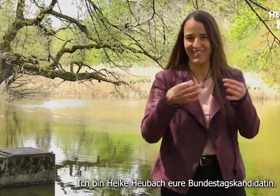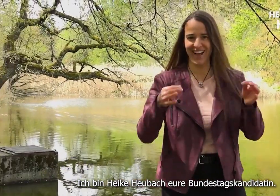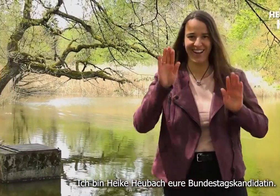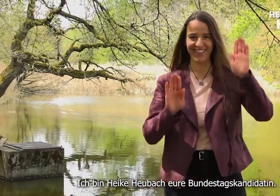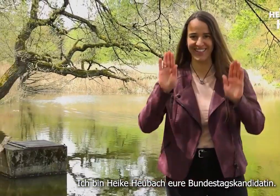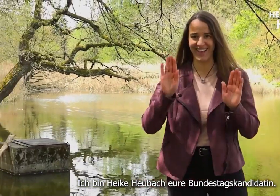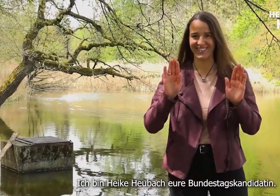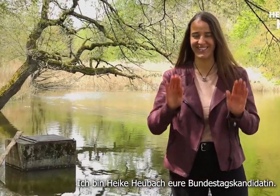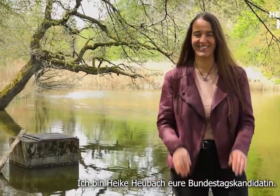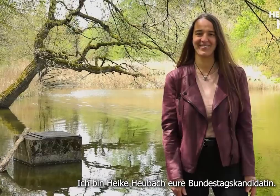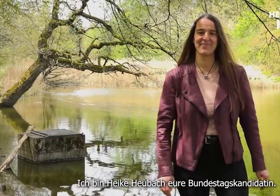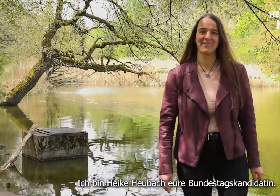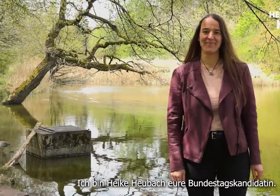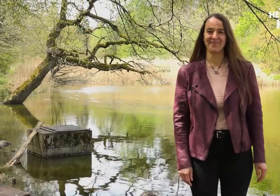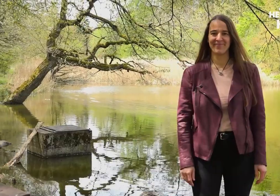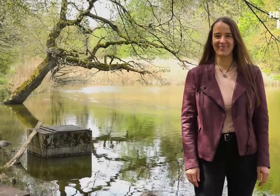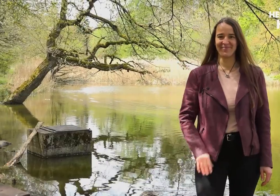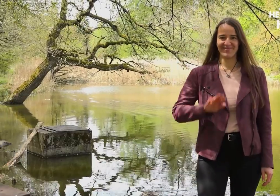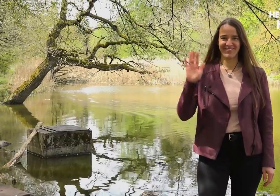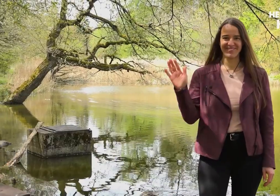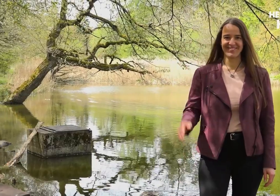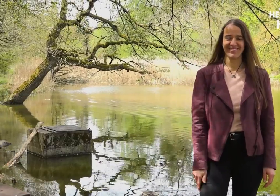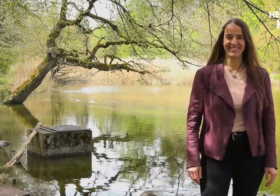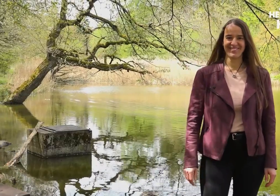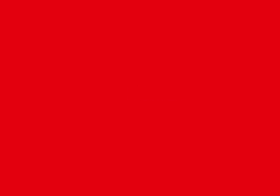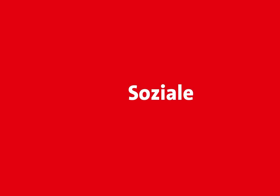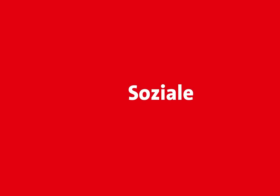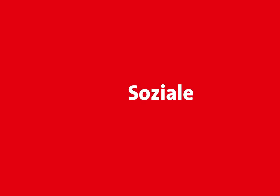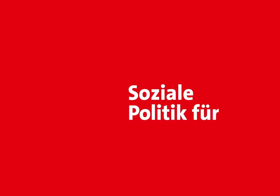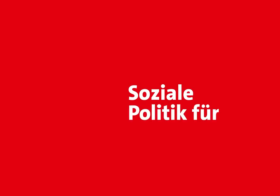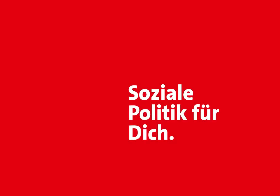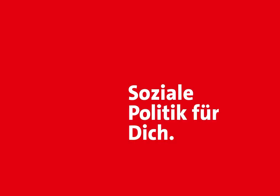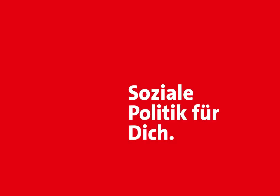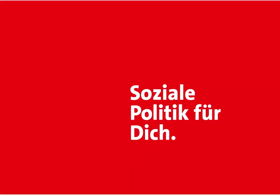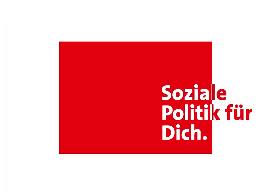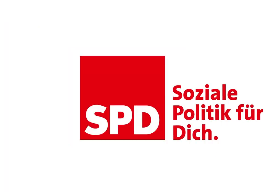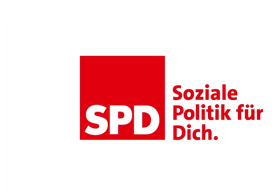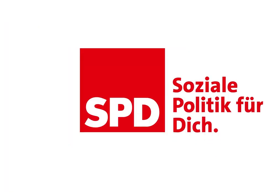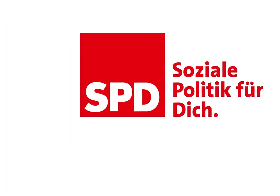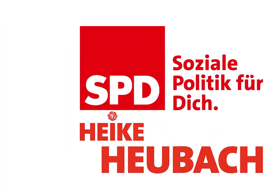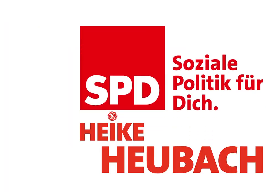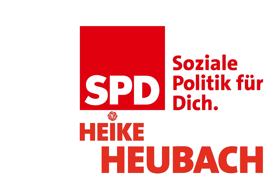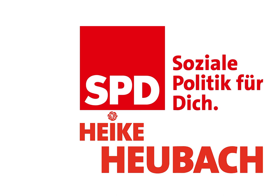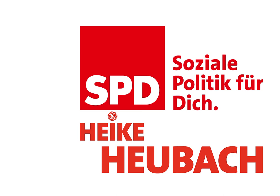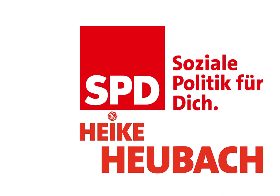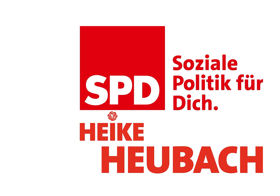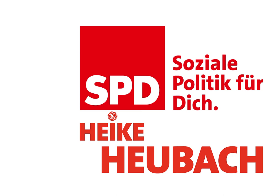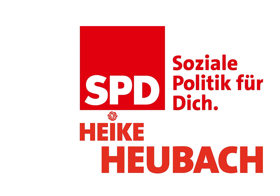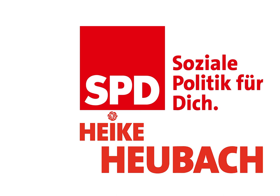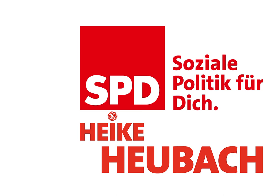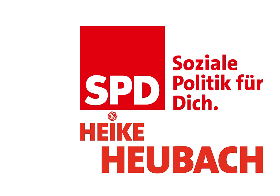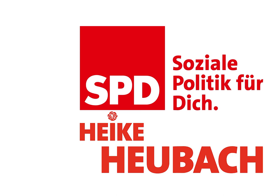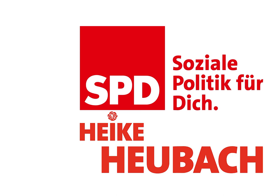bundestagskandidatin